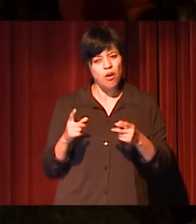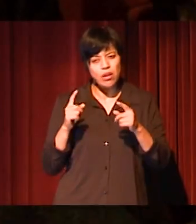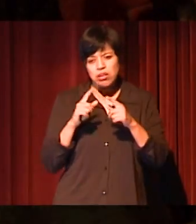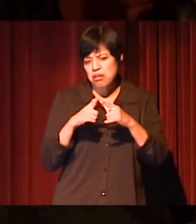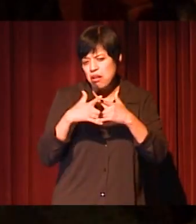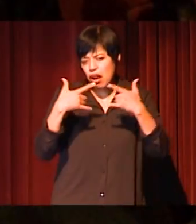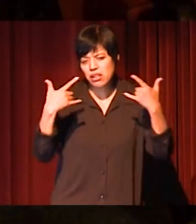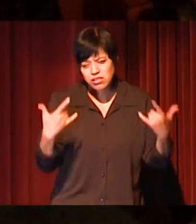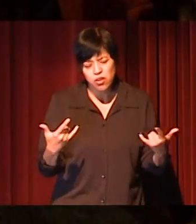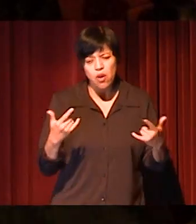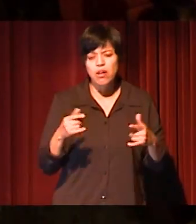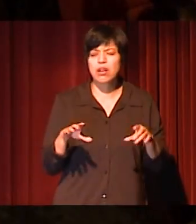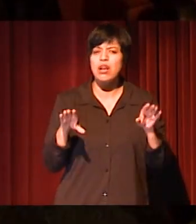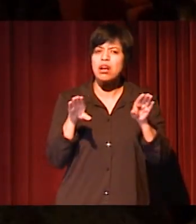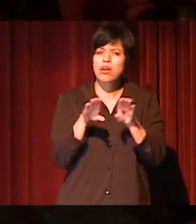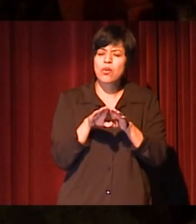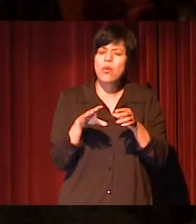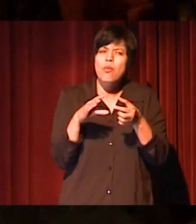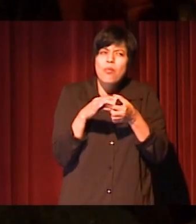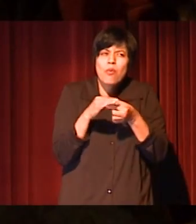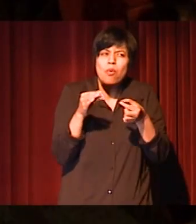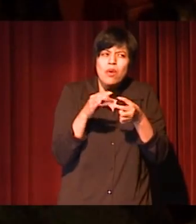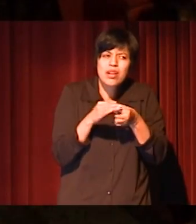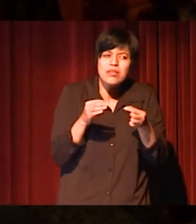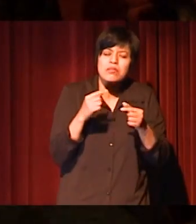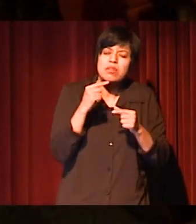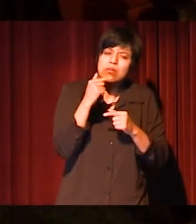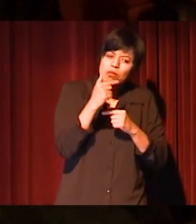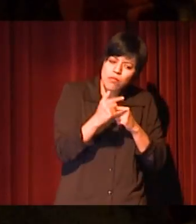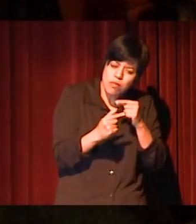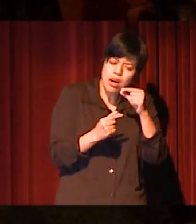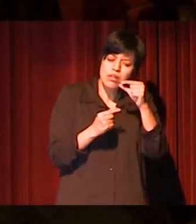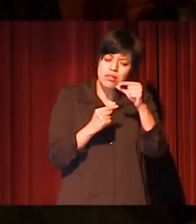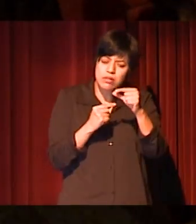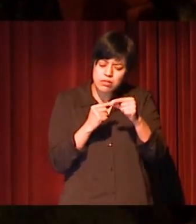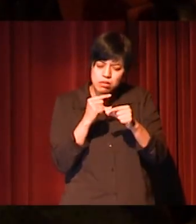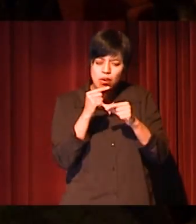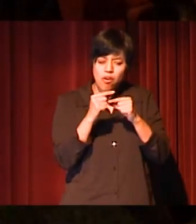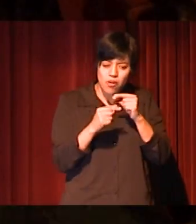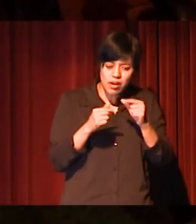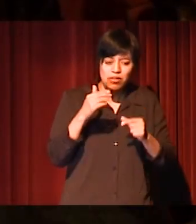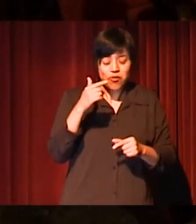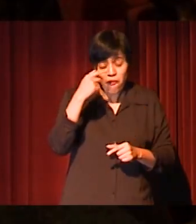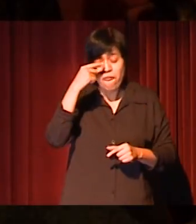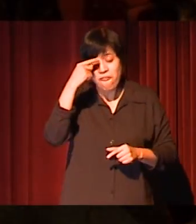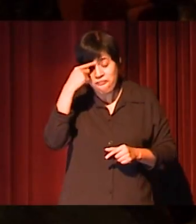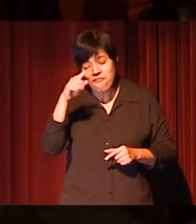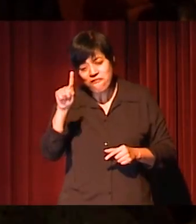en cómo explicar paso por paso y de manera sencilla y creativa,